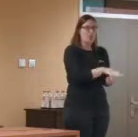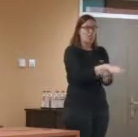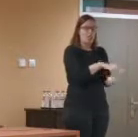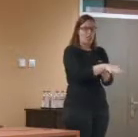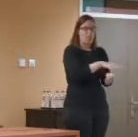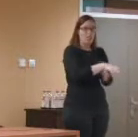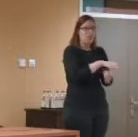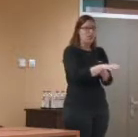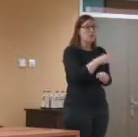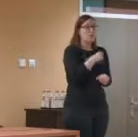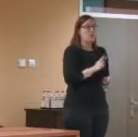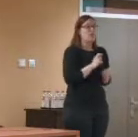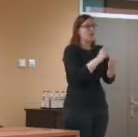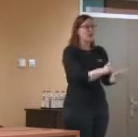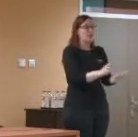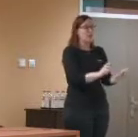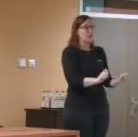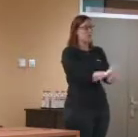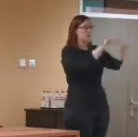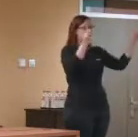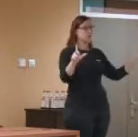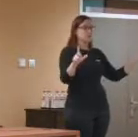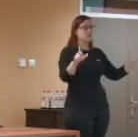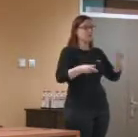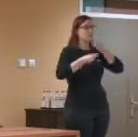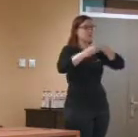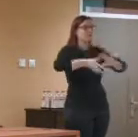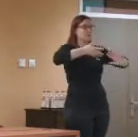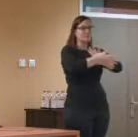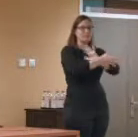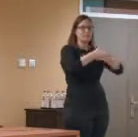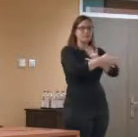de comunidad, ese relato de